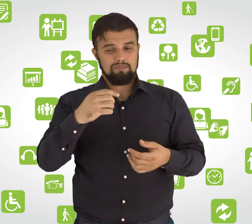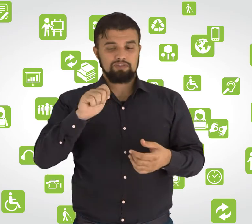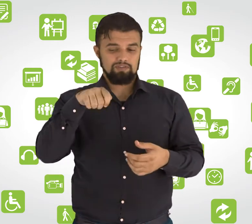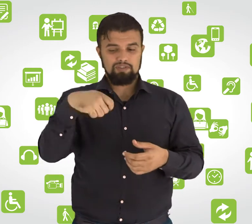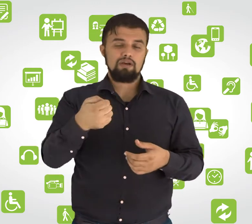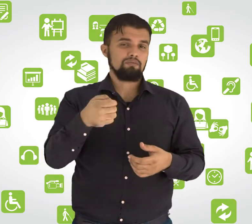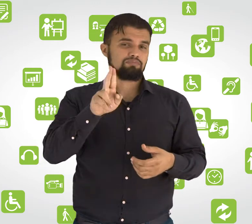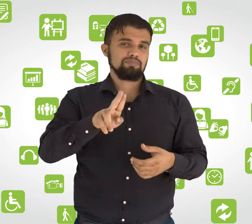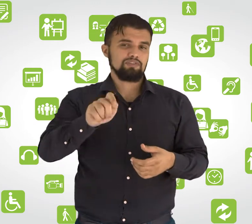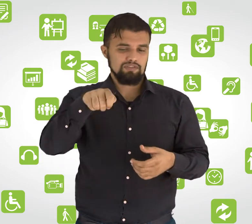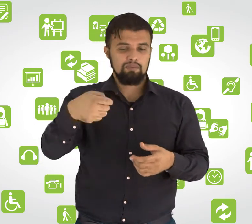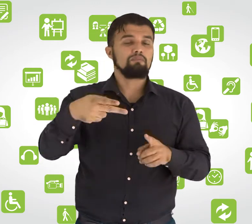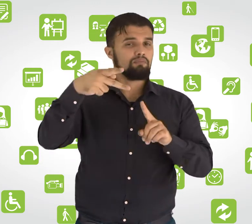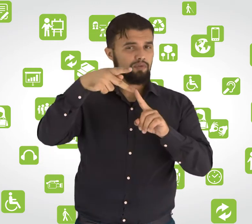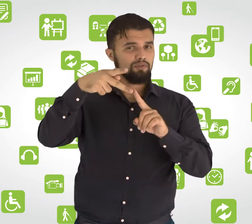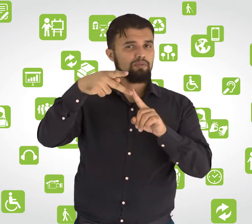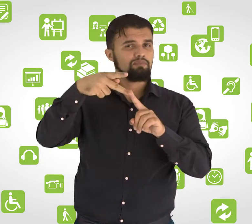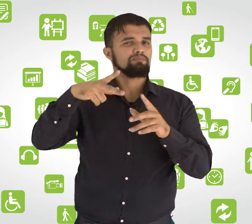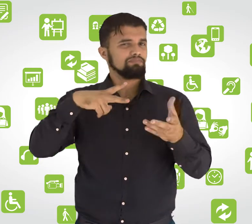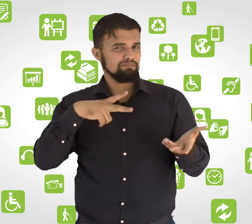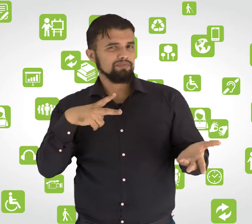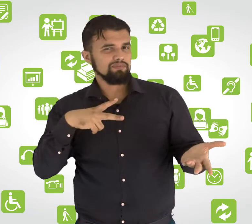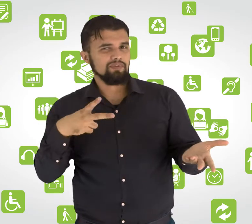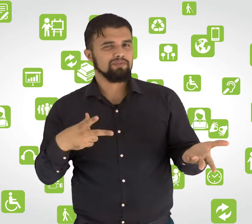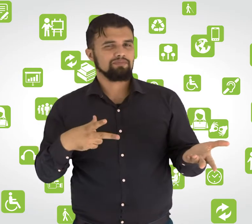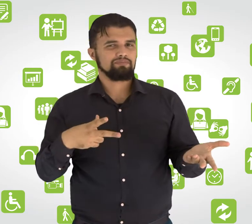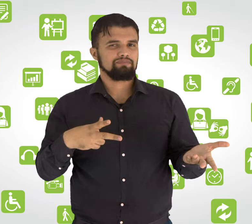Com o uso dos pronomes pessoais!